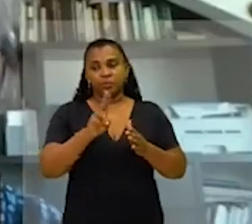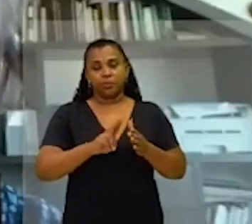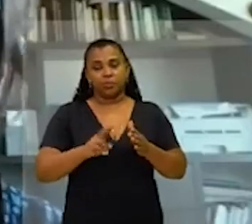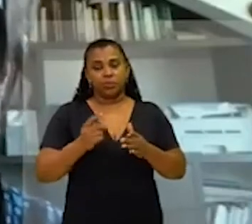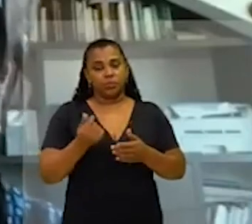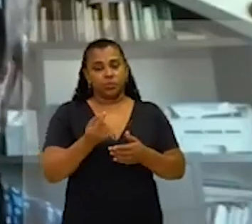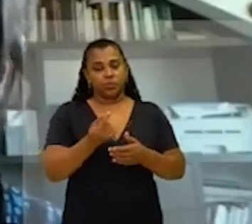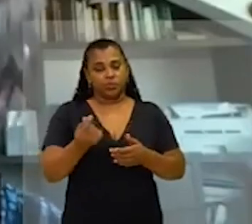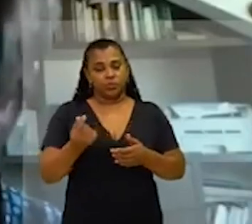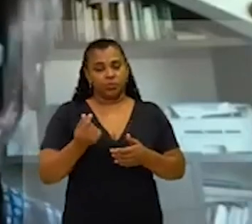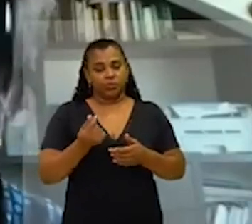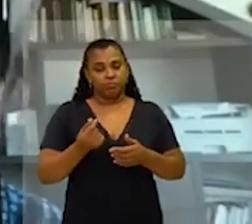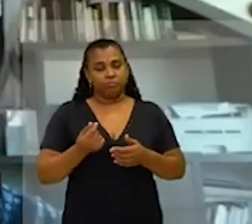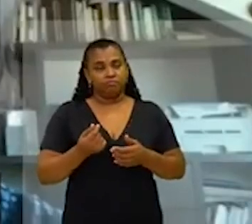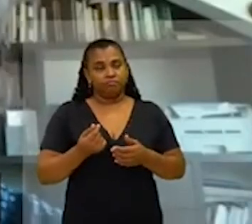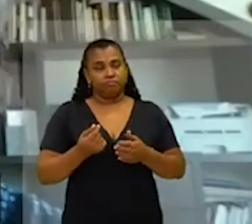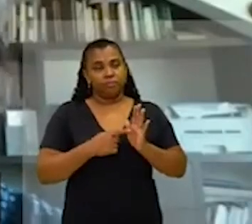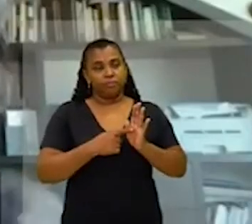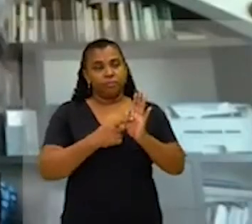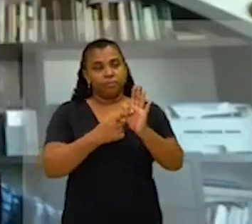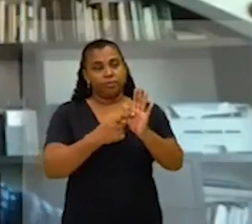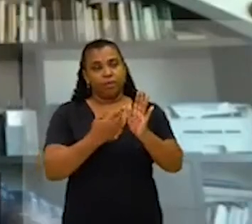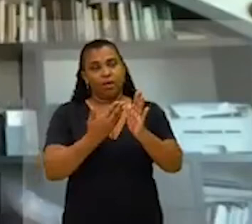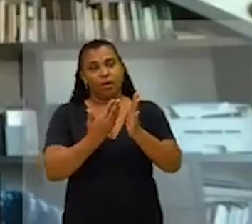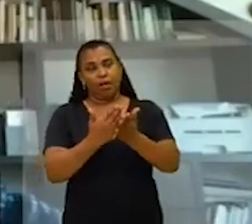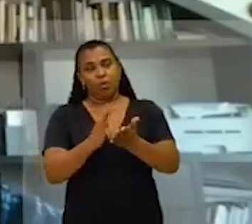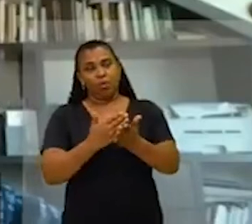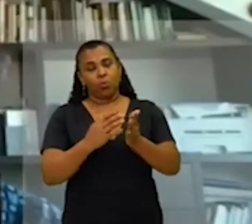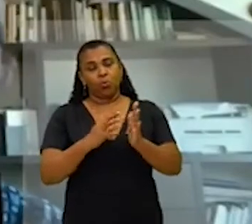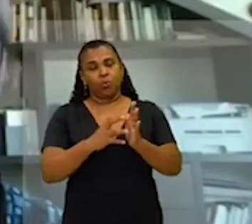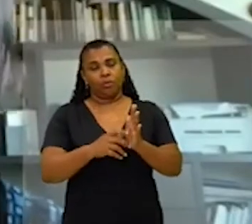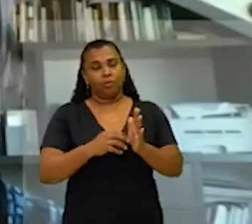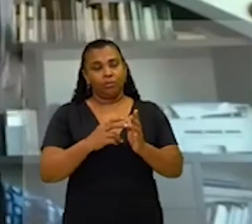alguns indicadores a serem aprimorados para regulamentar a distribuição do dinheiro do